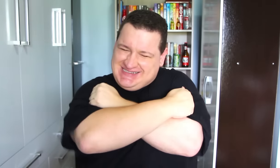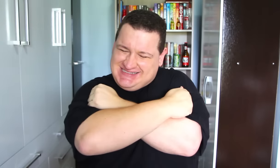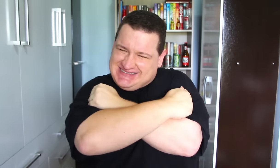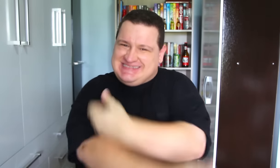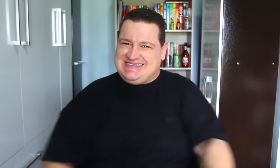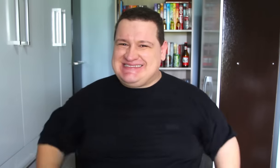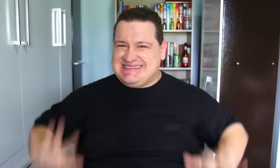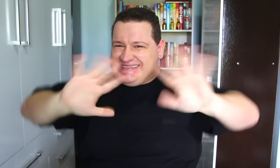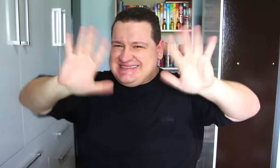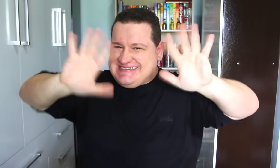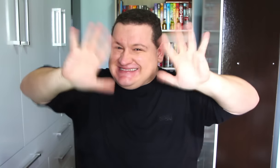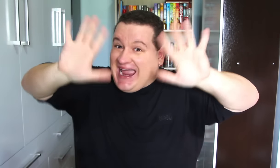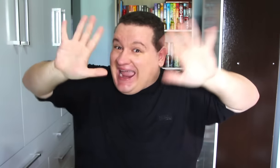Obrigado e abraços!